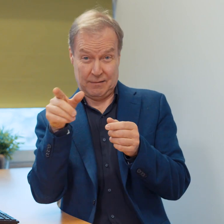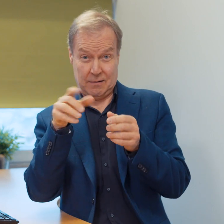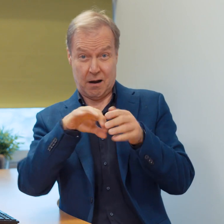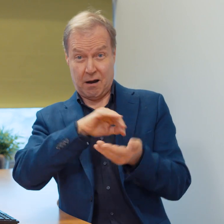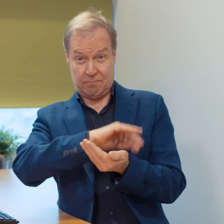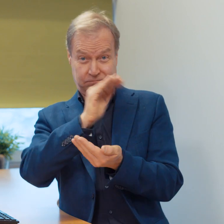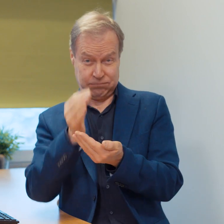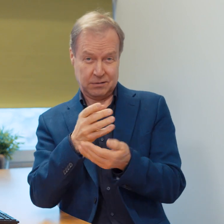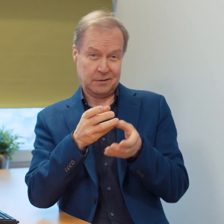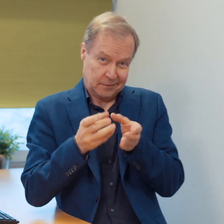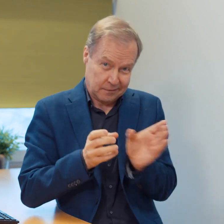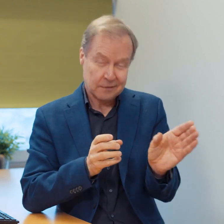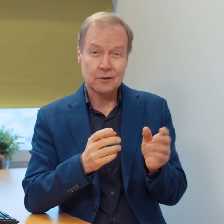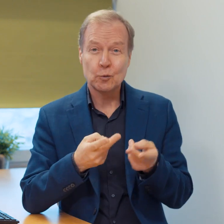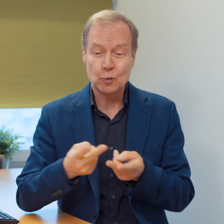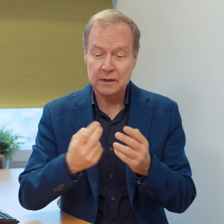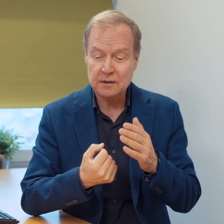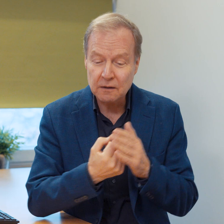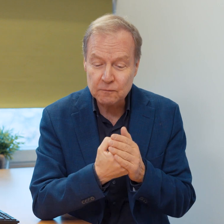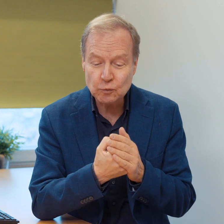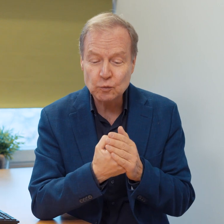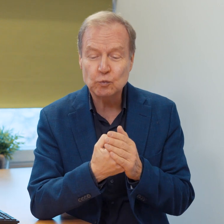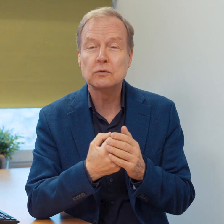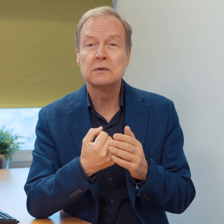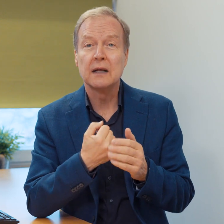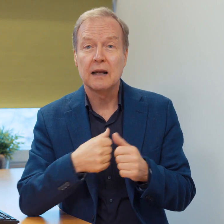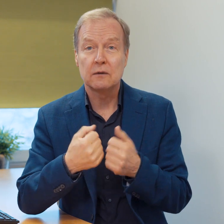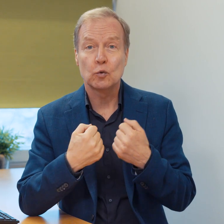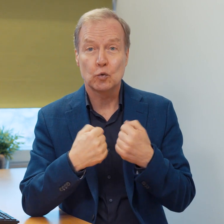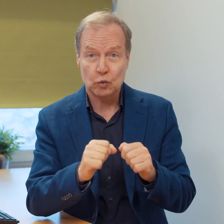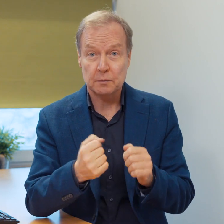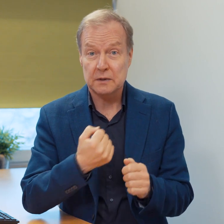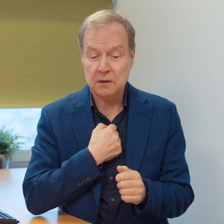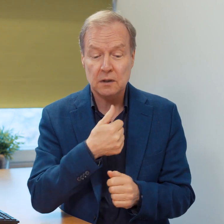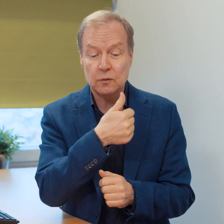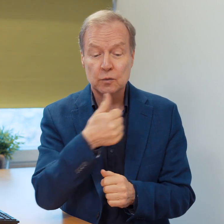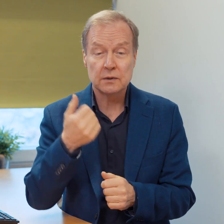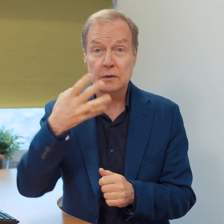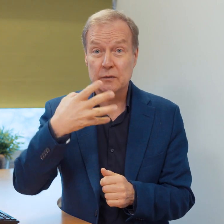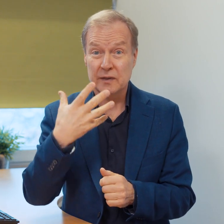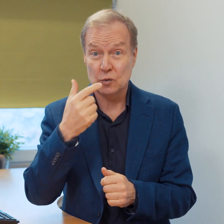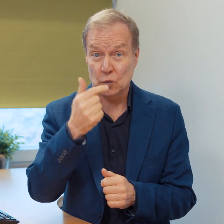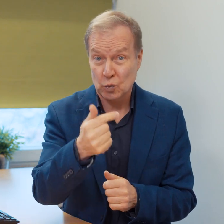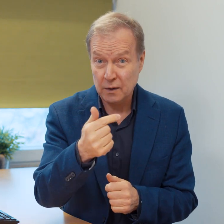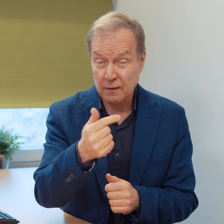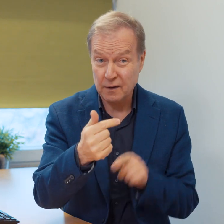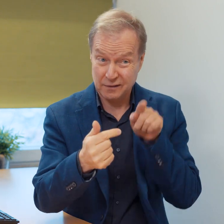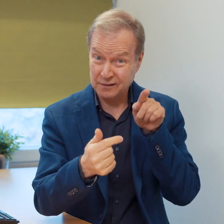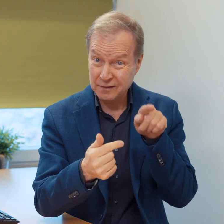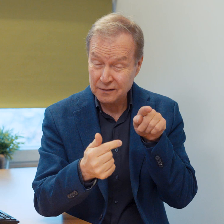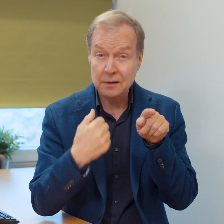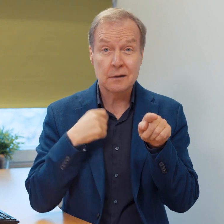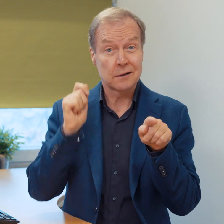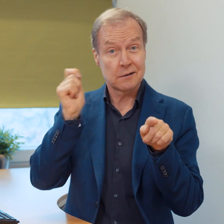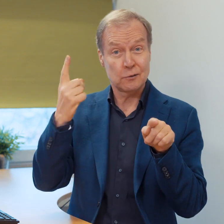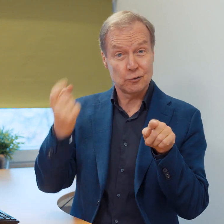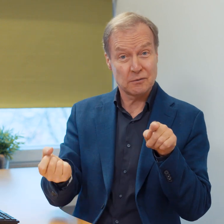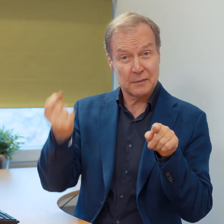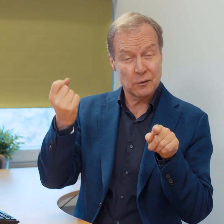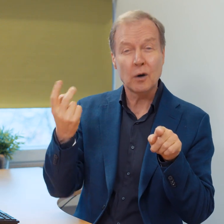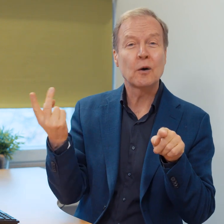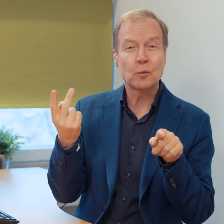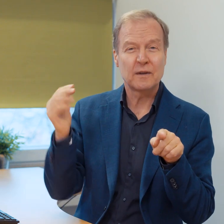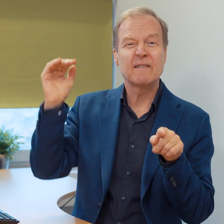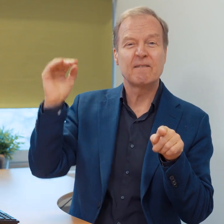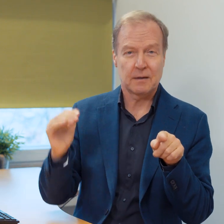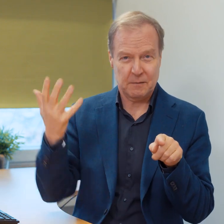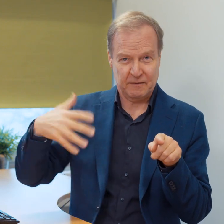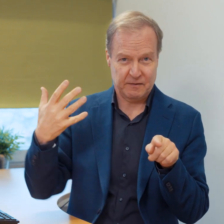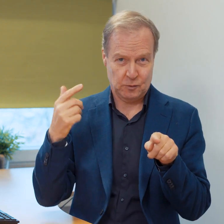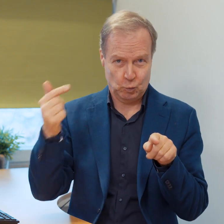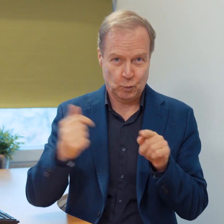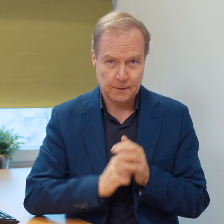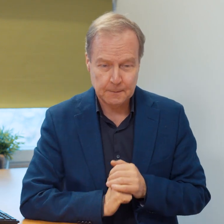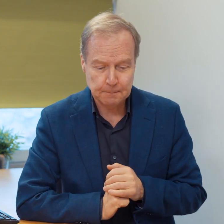Yleisavustus toimintaan on 945 000 €, mikä on 55 000 € haettua pienempi.